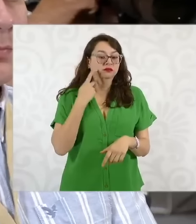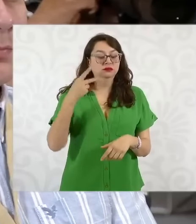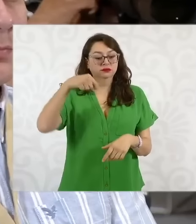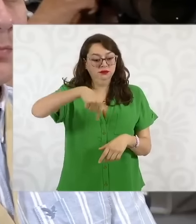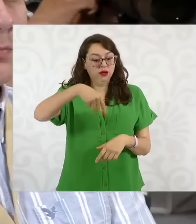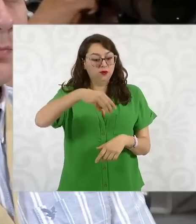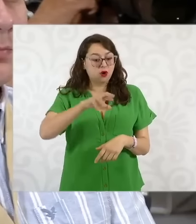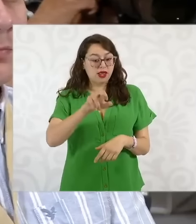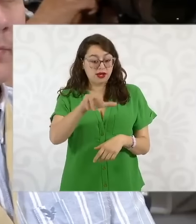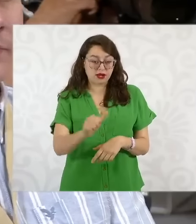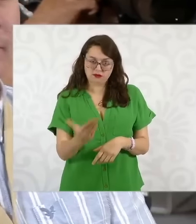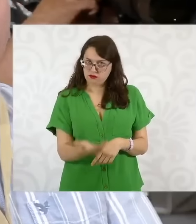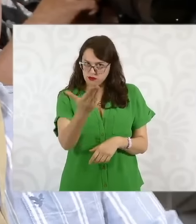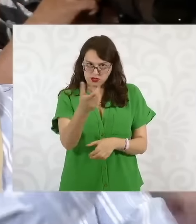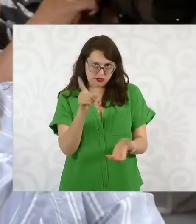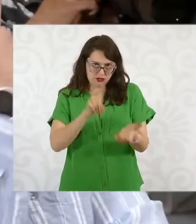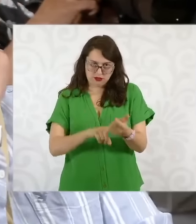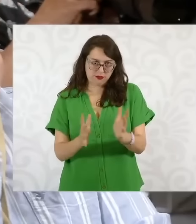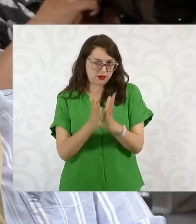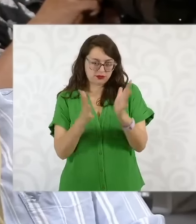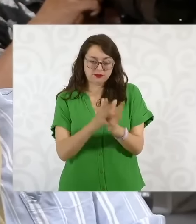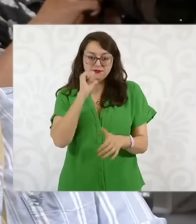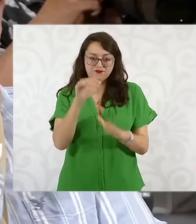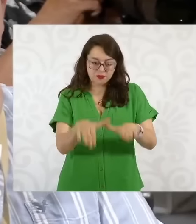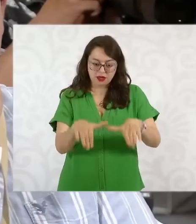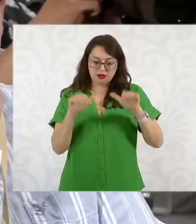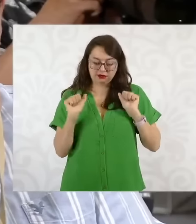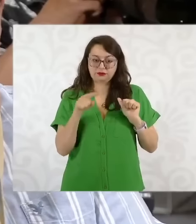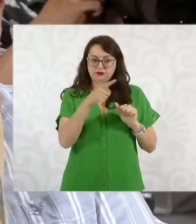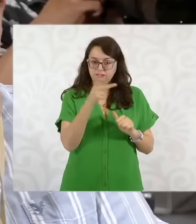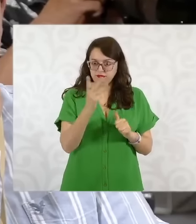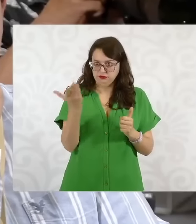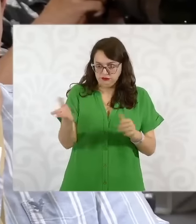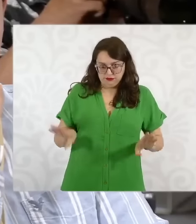pues que se moderen respecto a distintas actitudes. Sin embargo, en redes sociales